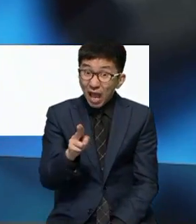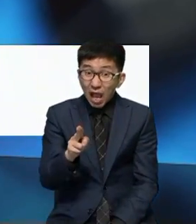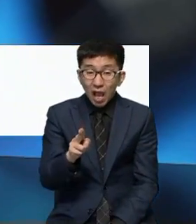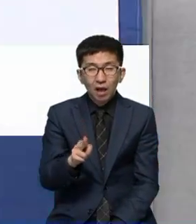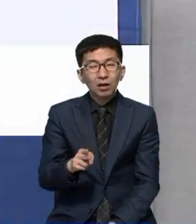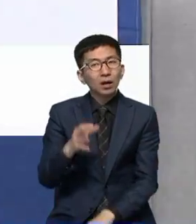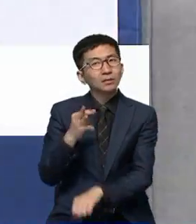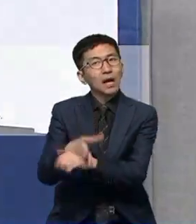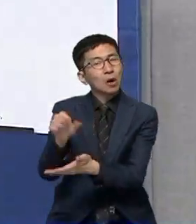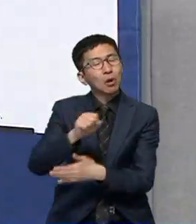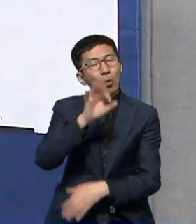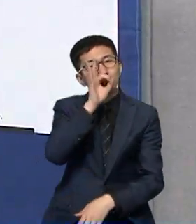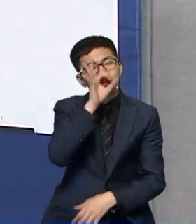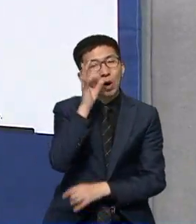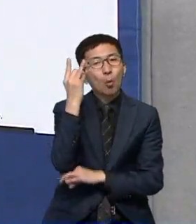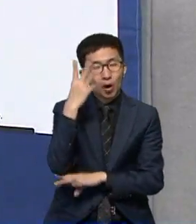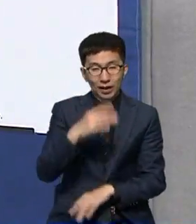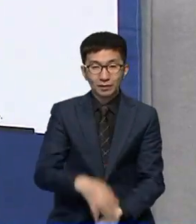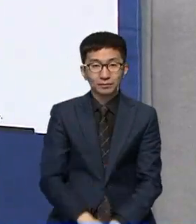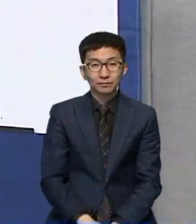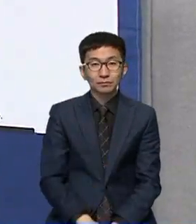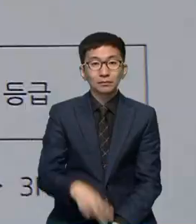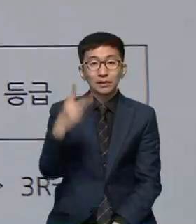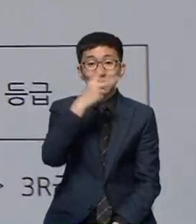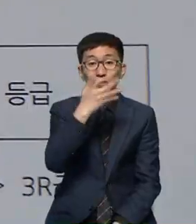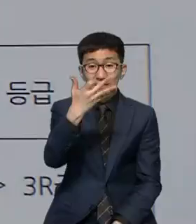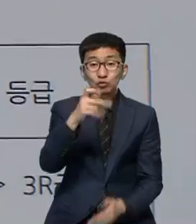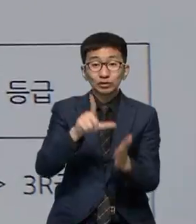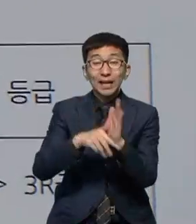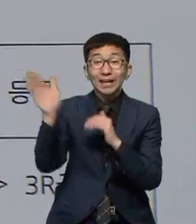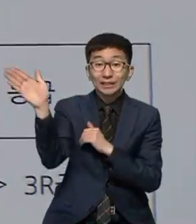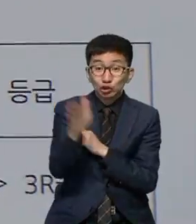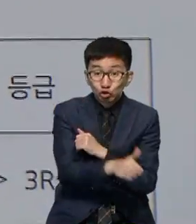(기자) 부산세관은 지난 2019년 이후 안전 기준을 초과한 중국산 레이저포인터